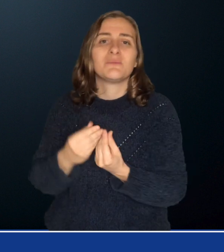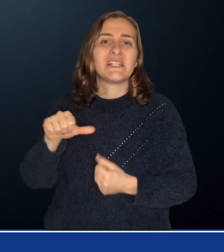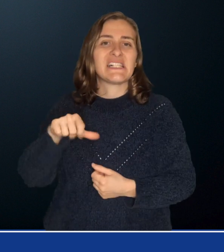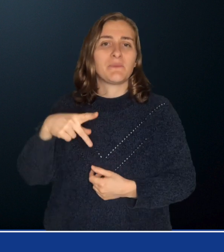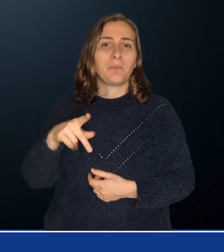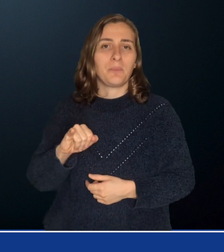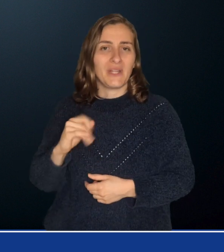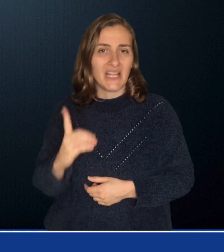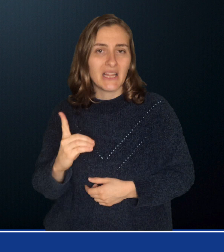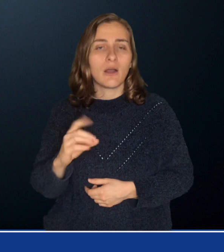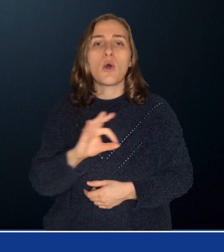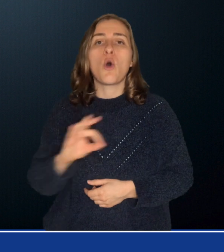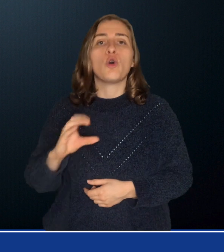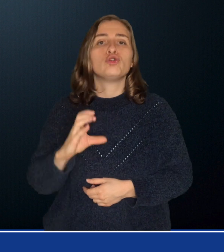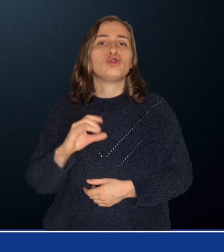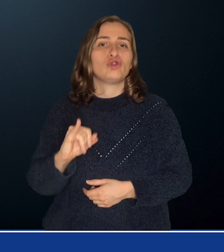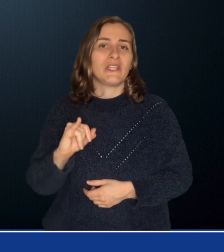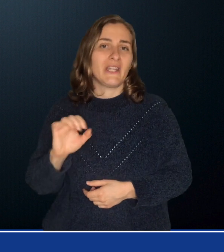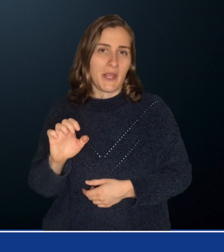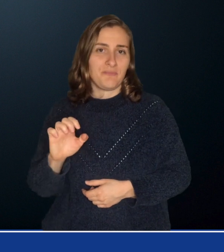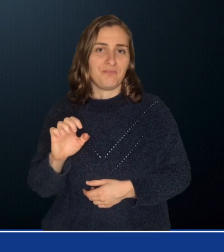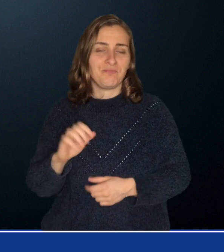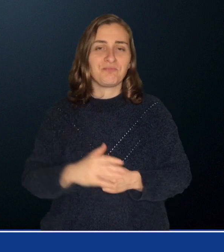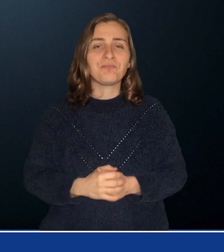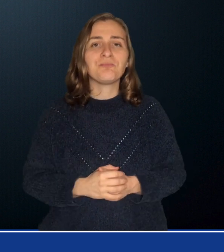accedendo tramite SPID o CIE,